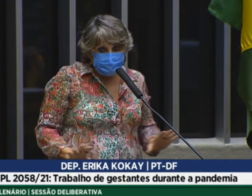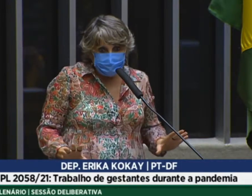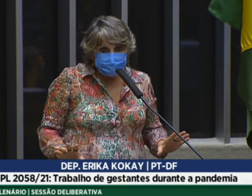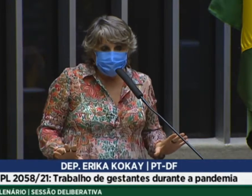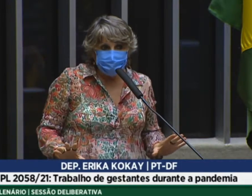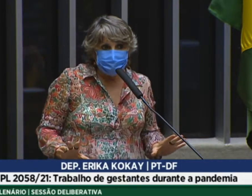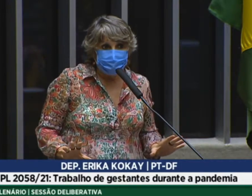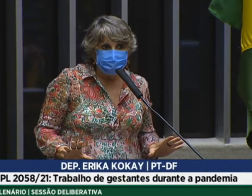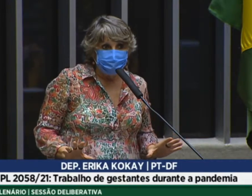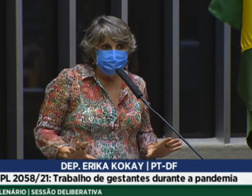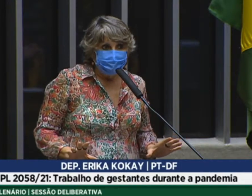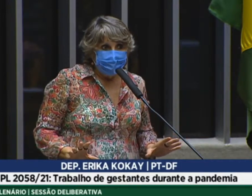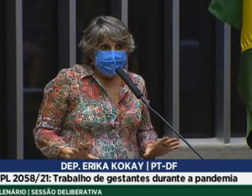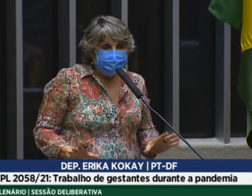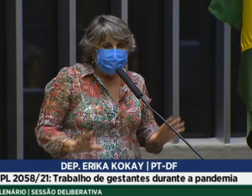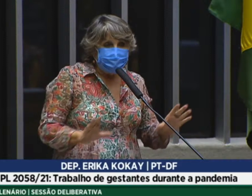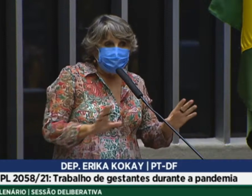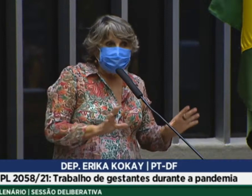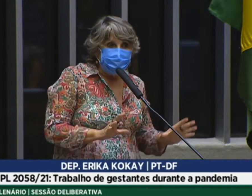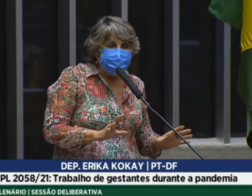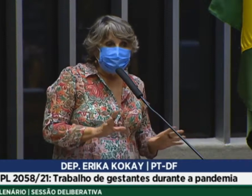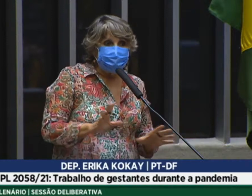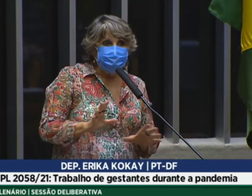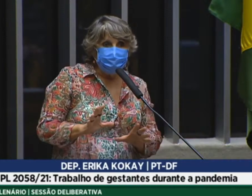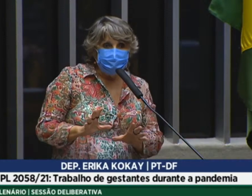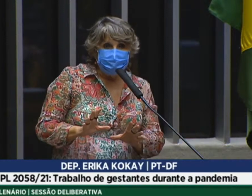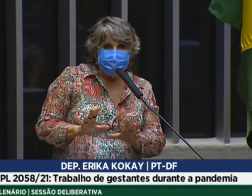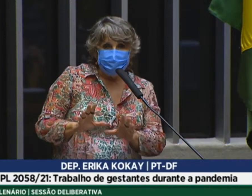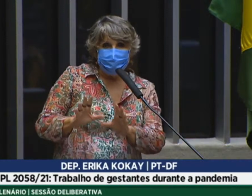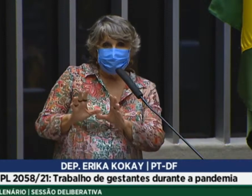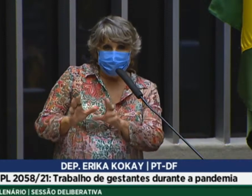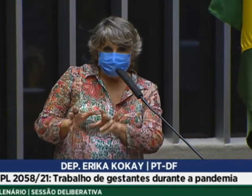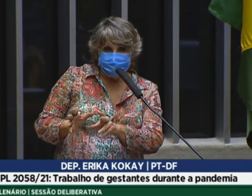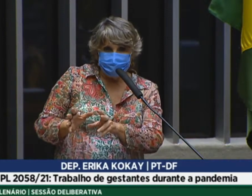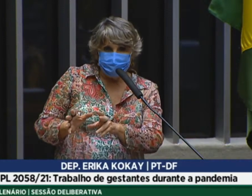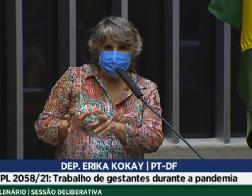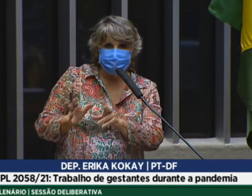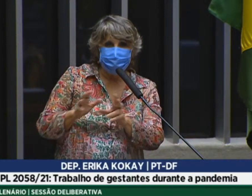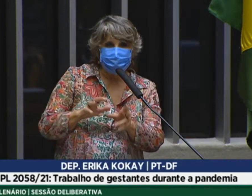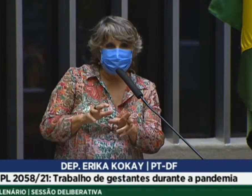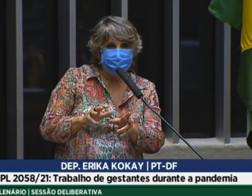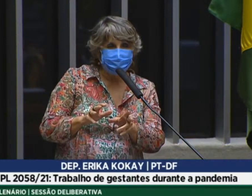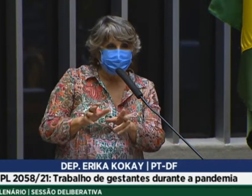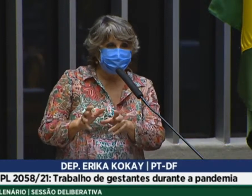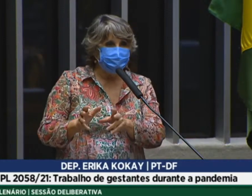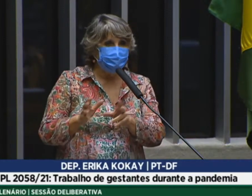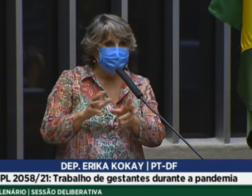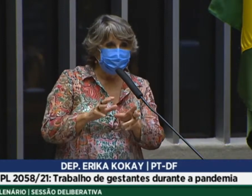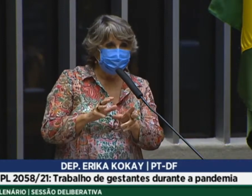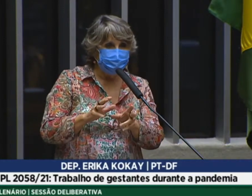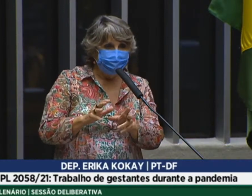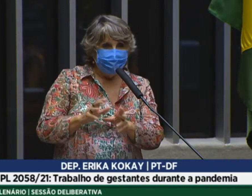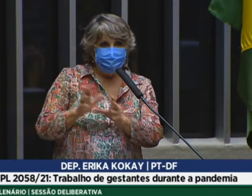ESTES ARGUMENTOS NÃO SUSTENTAM, A QUE TENTAR ATRIBUIR A GRÁVIDA, A RESPONSABILIDADE E CULPA PELO DESEMPREGO NO BRASIL? ISSO É